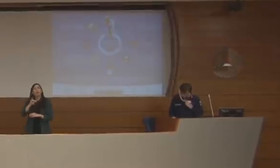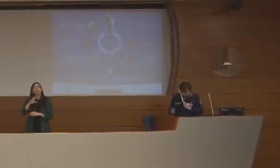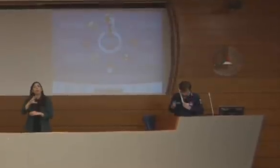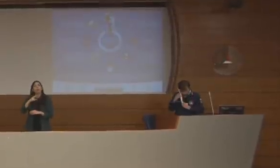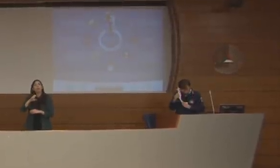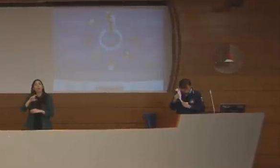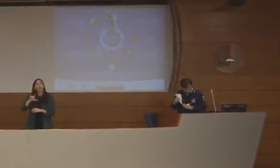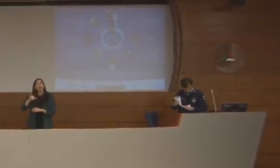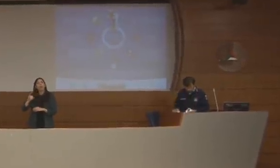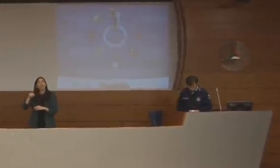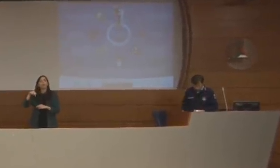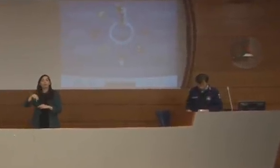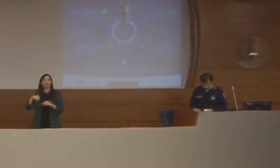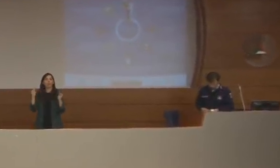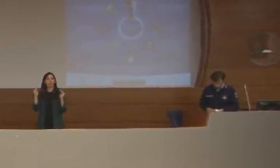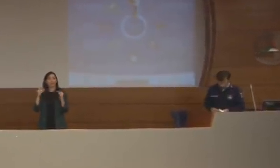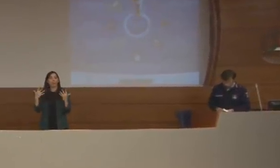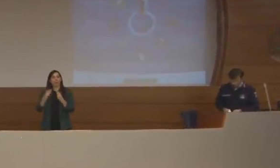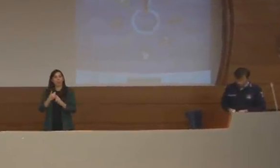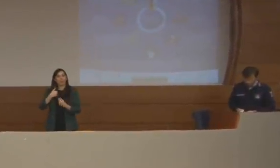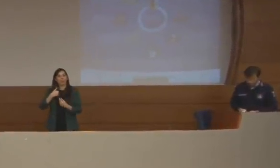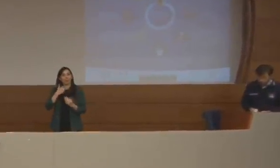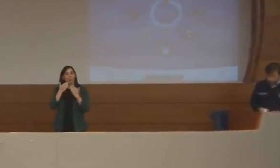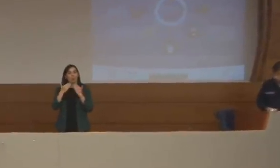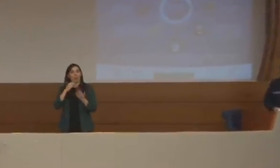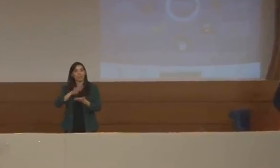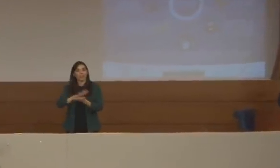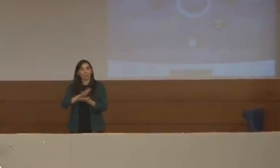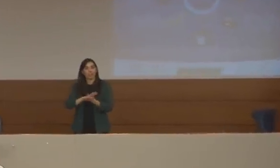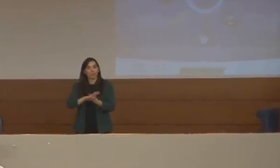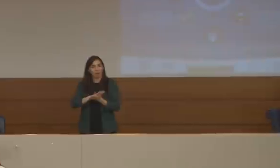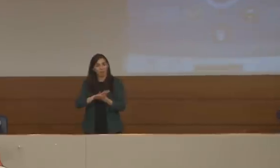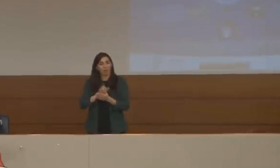mi accompagna nella conferenza stampa. Il Professore Luca Richeldi è il Primario